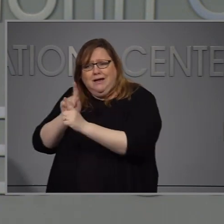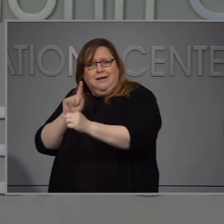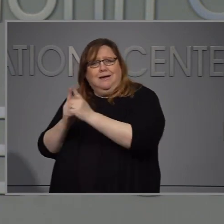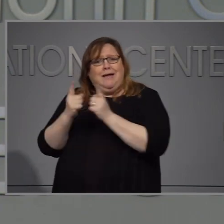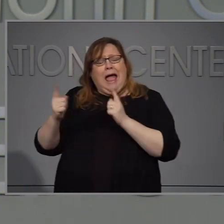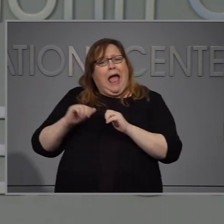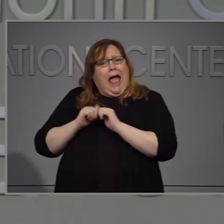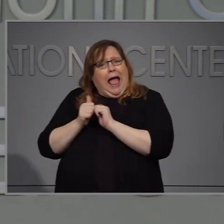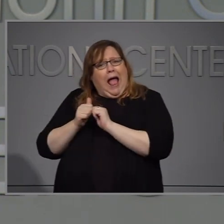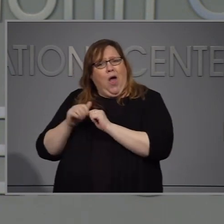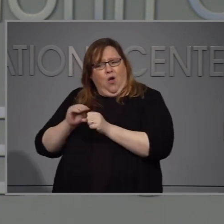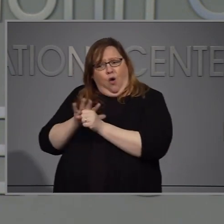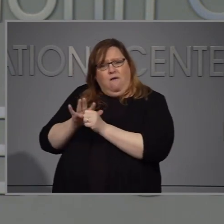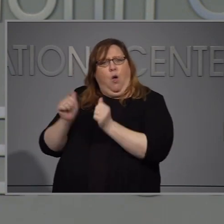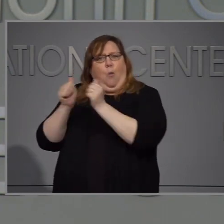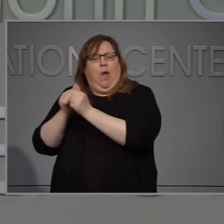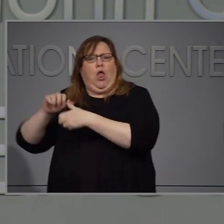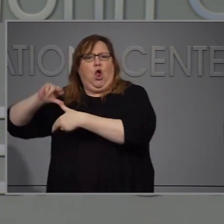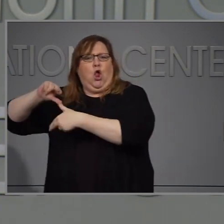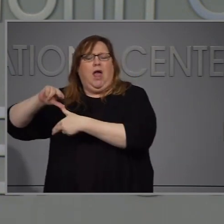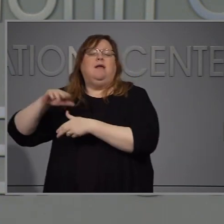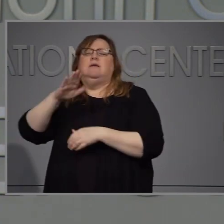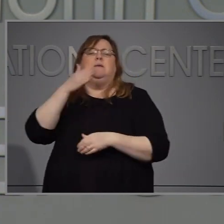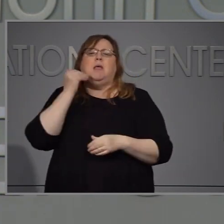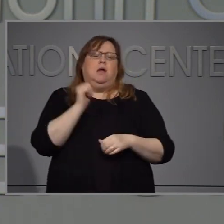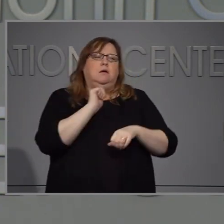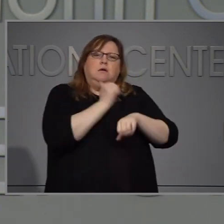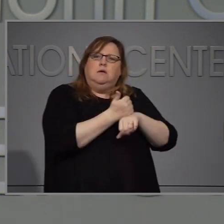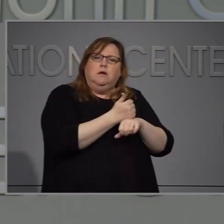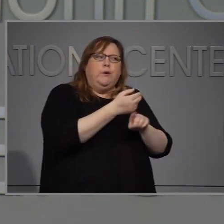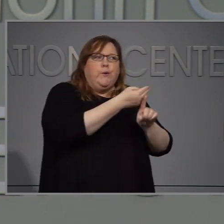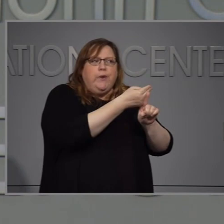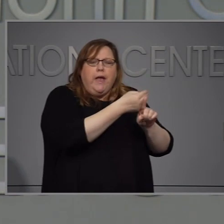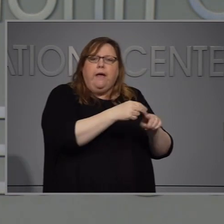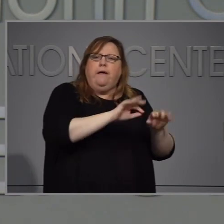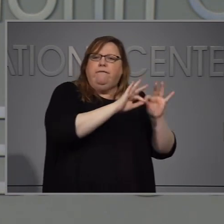ser una buena opción durante la pandemia. Sabemos que es muy dificil mantener